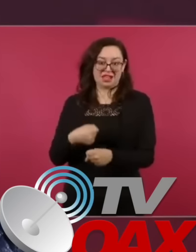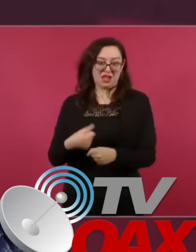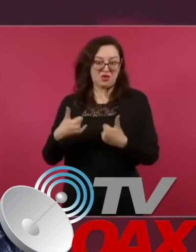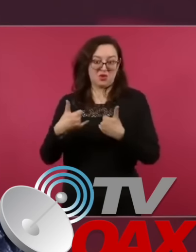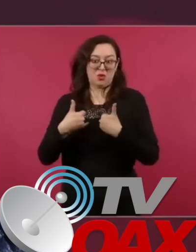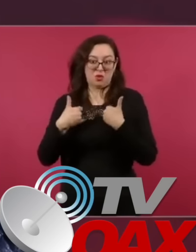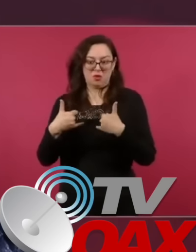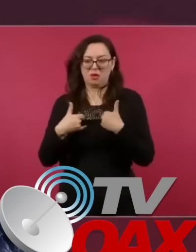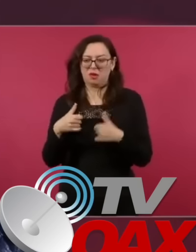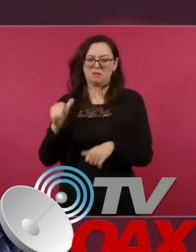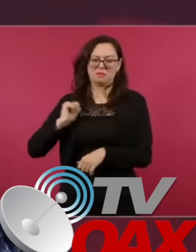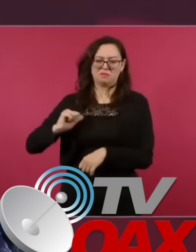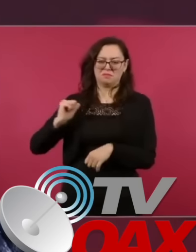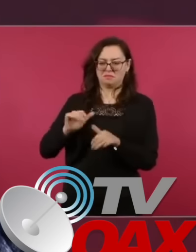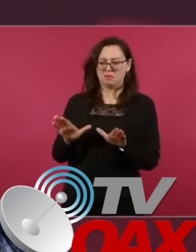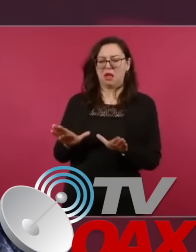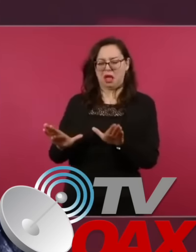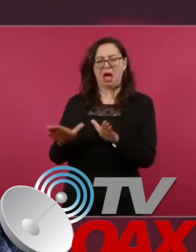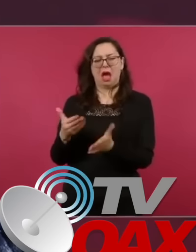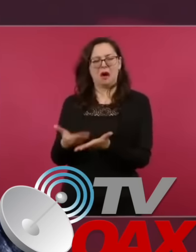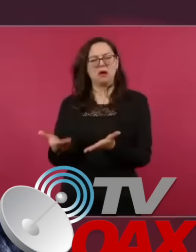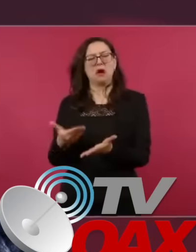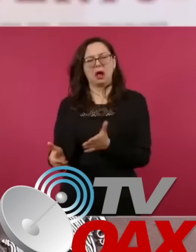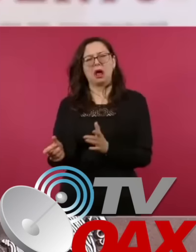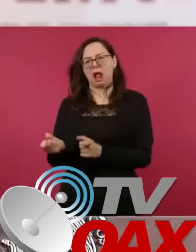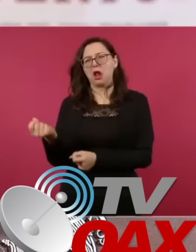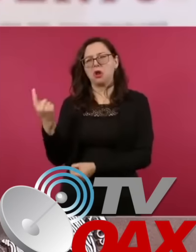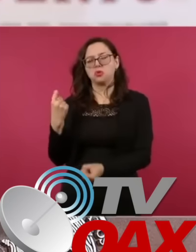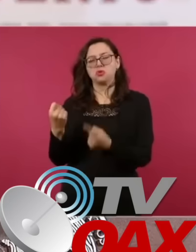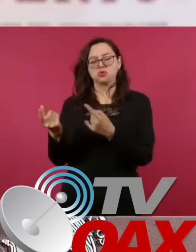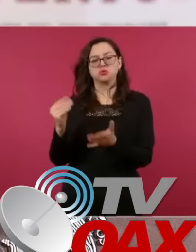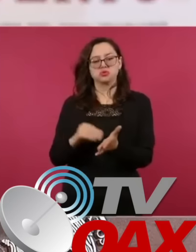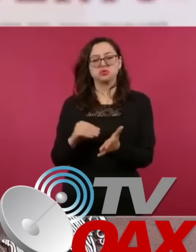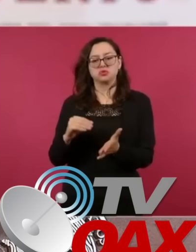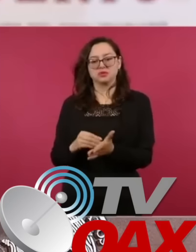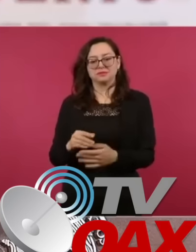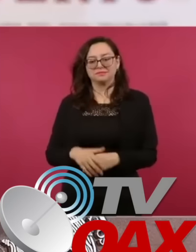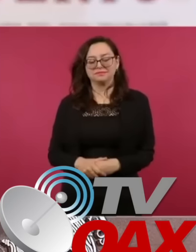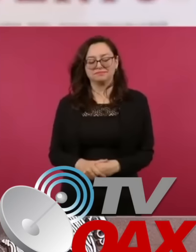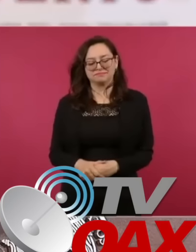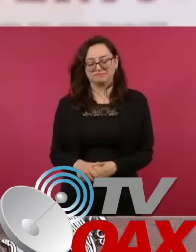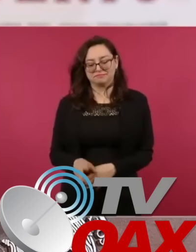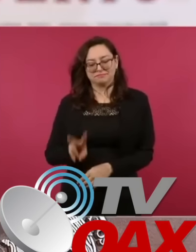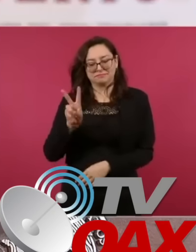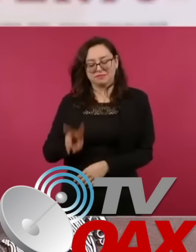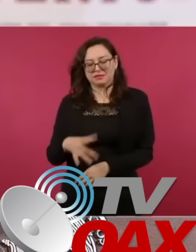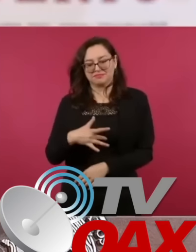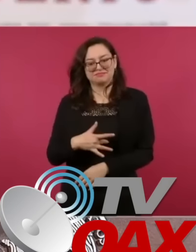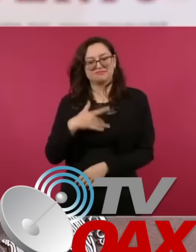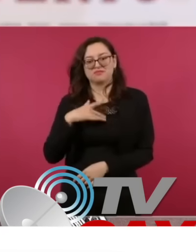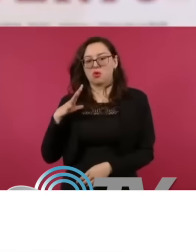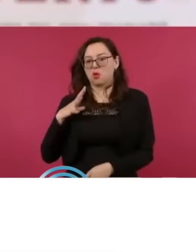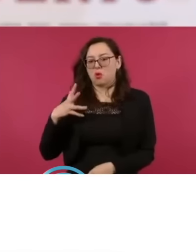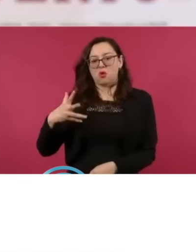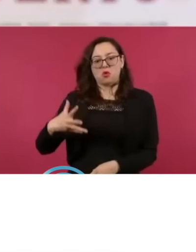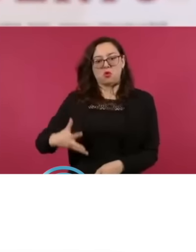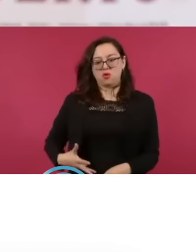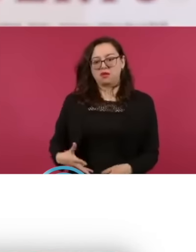en la Fuerza Aérea Mexicana eh estoy orgulloso de servir en las fuerzas armadas eh con el ejército